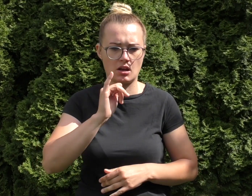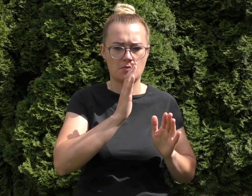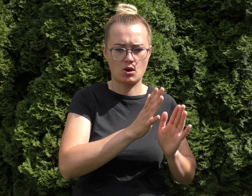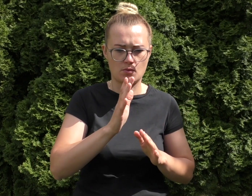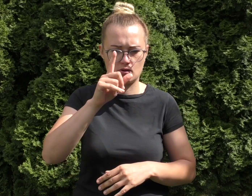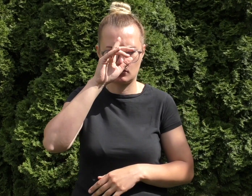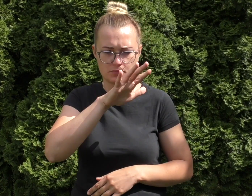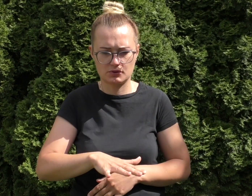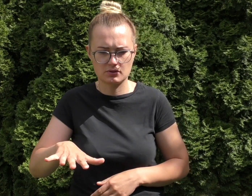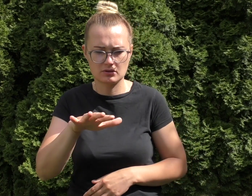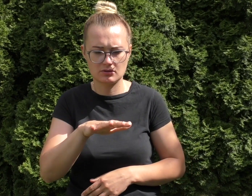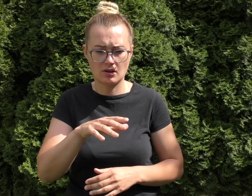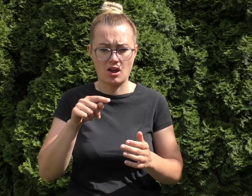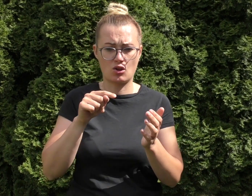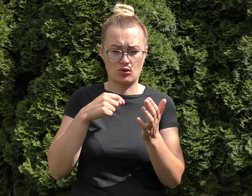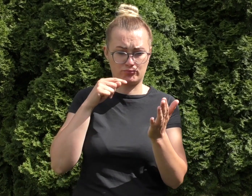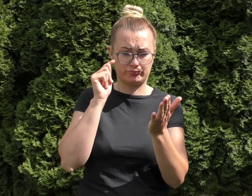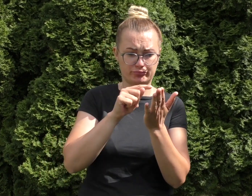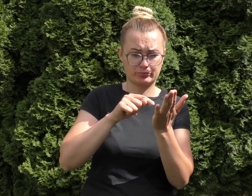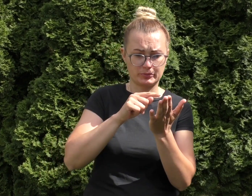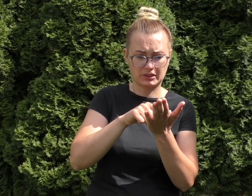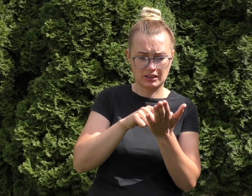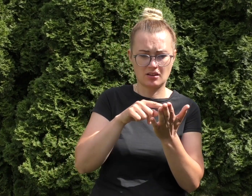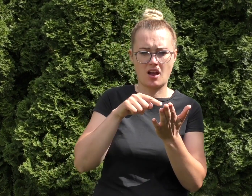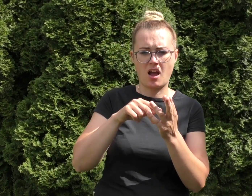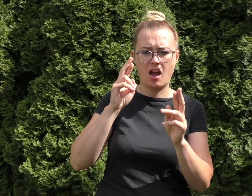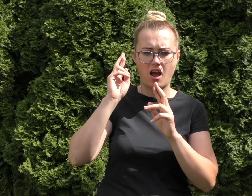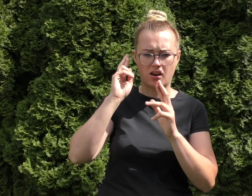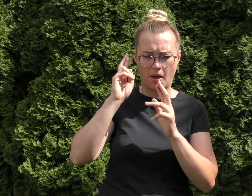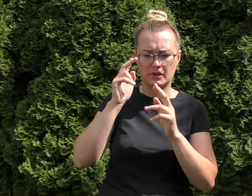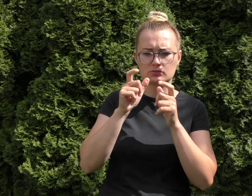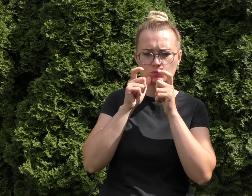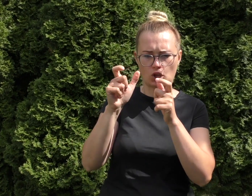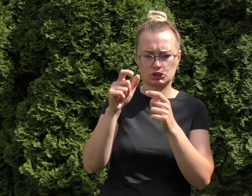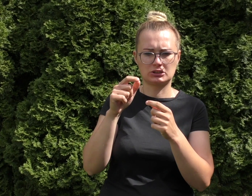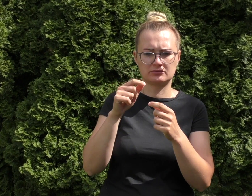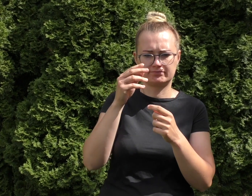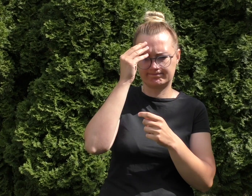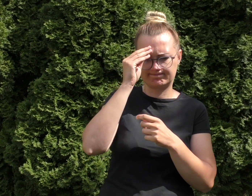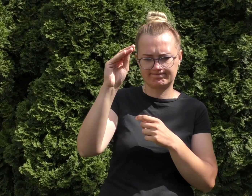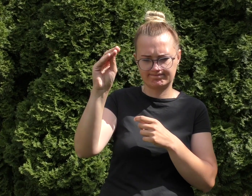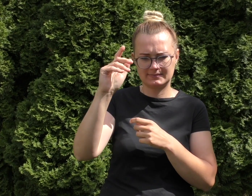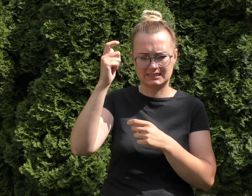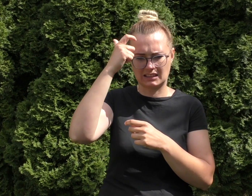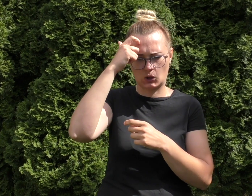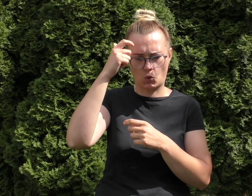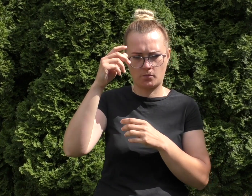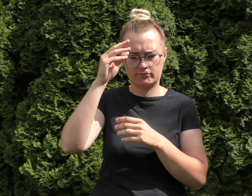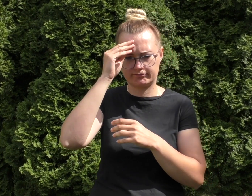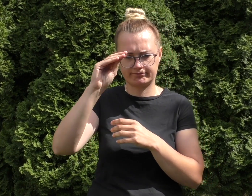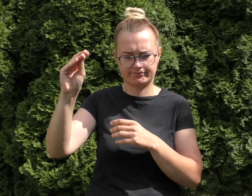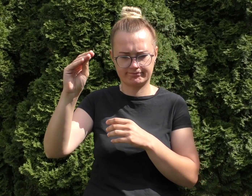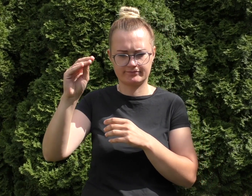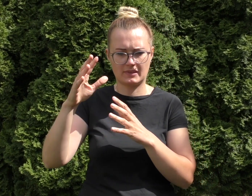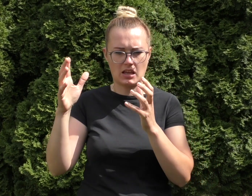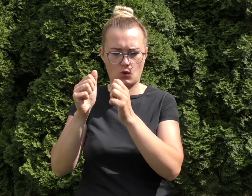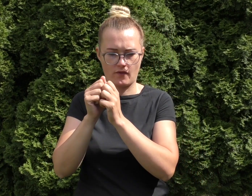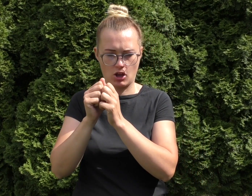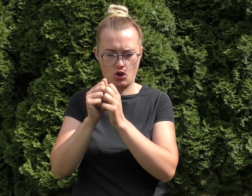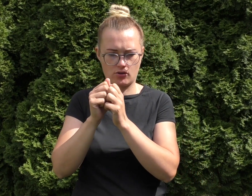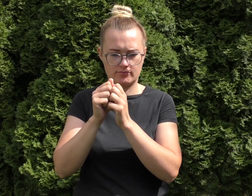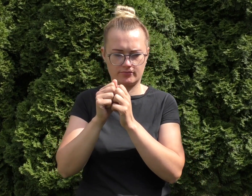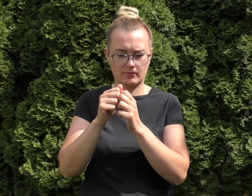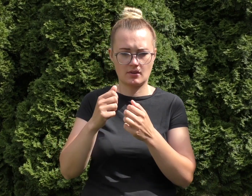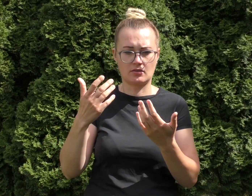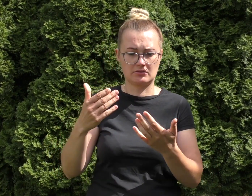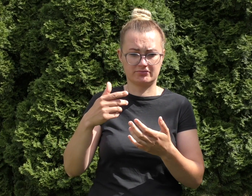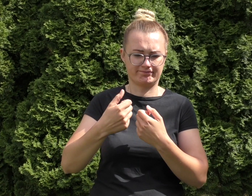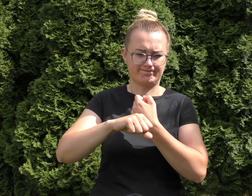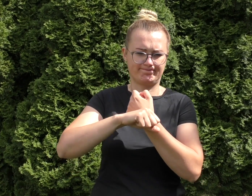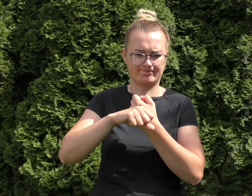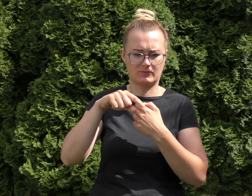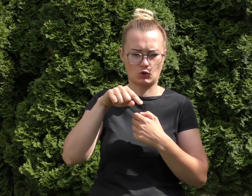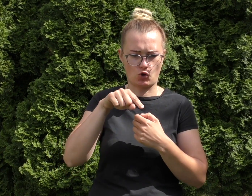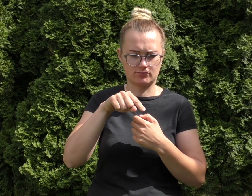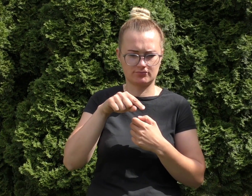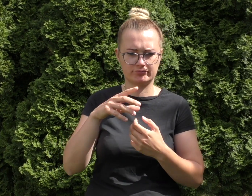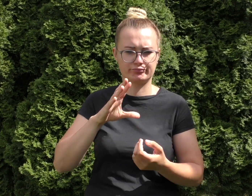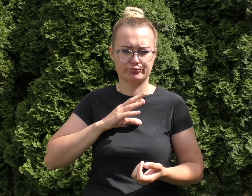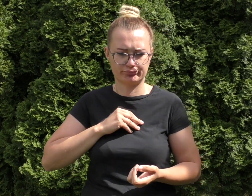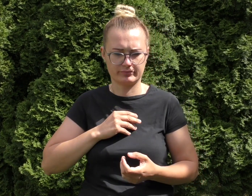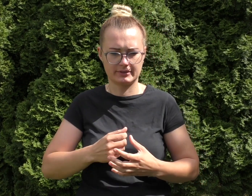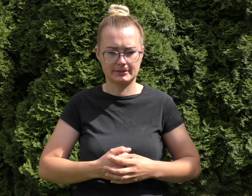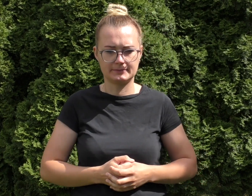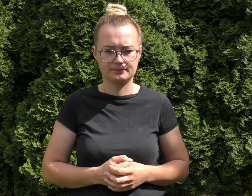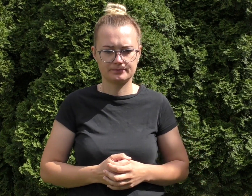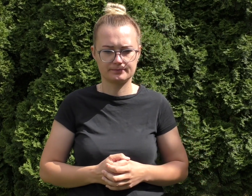bezpieczeństwa i porządku publicznego przekazanie zgłoszenia alarmowego do Centrum Powiadamiania Ratunkowego.